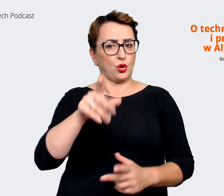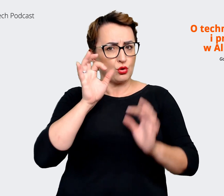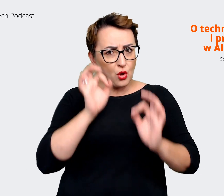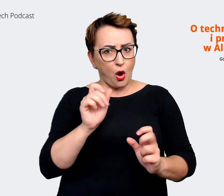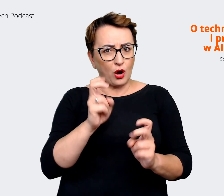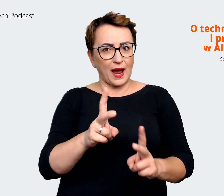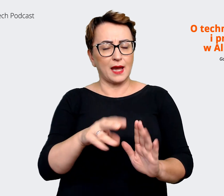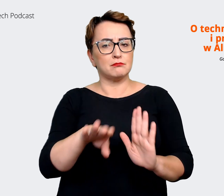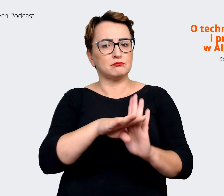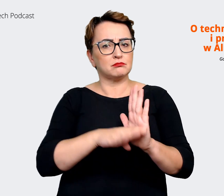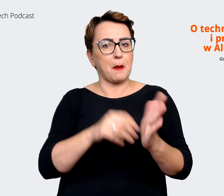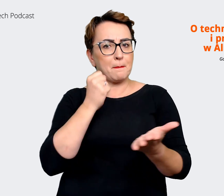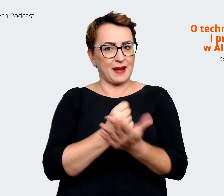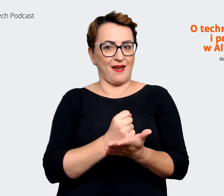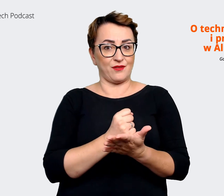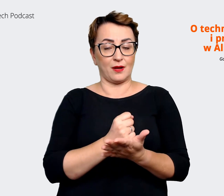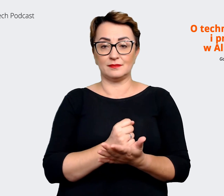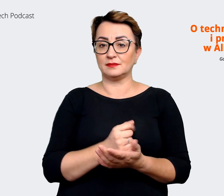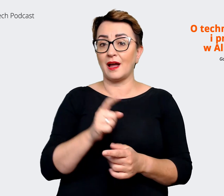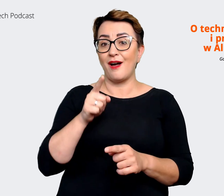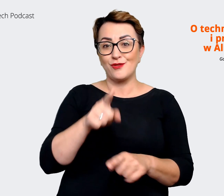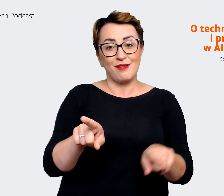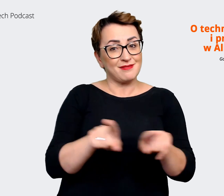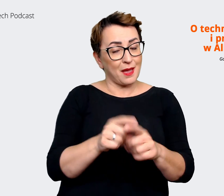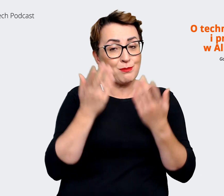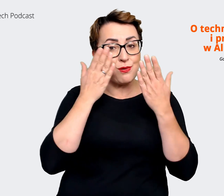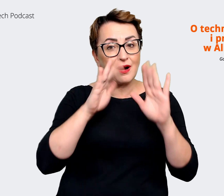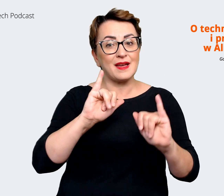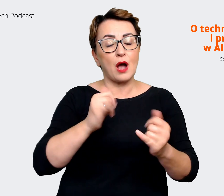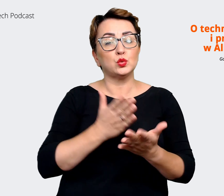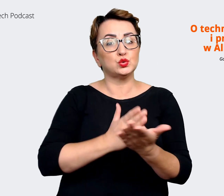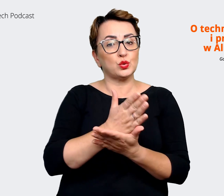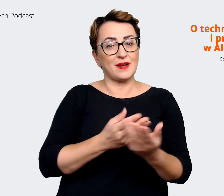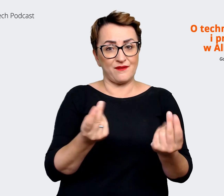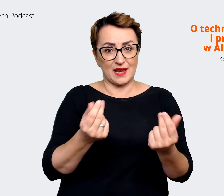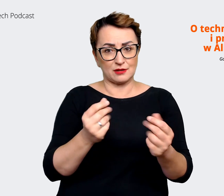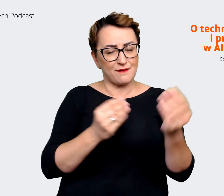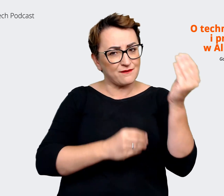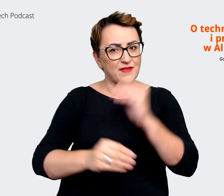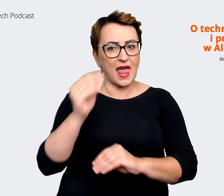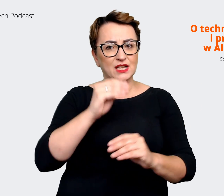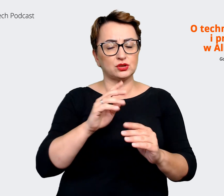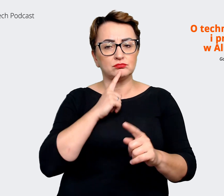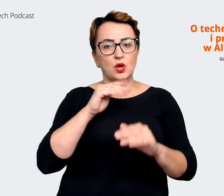regulacjami. Ale to też pokazuje jak dla usług finansowych jest większy próg wdrożenia inżyniera,